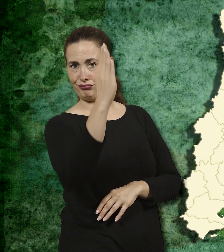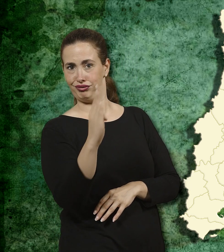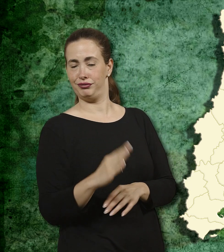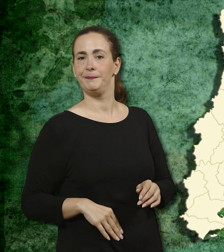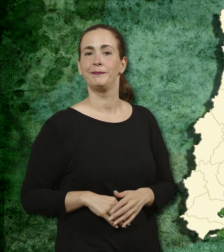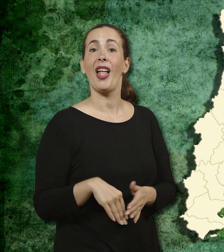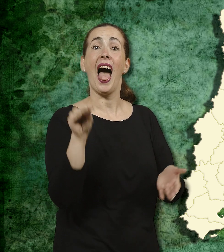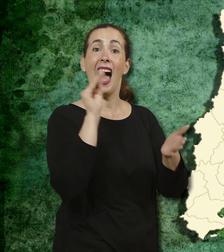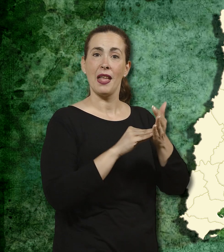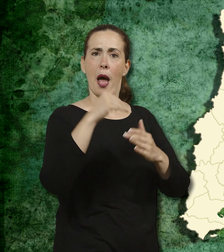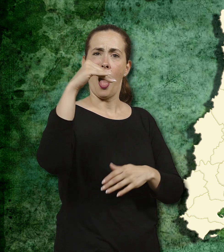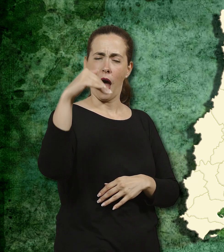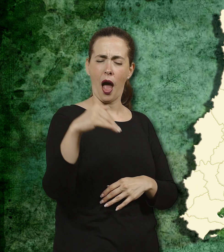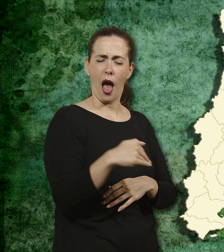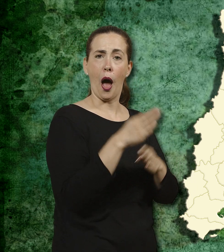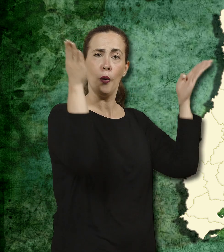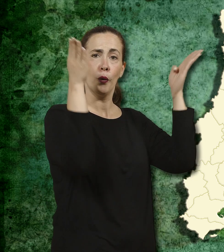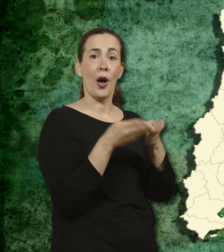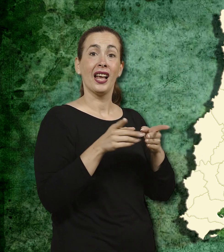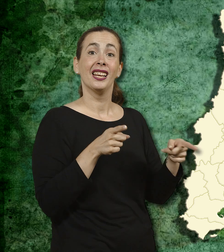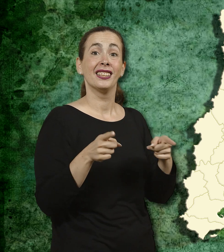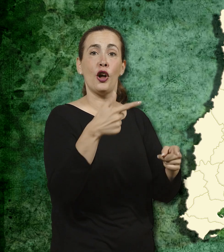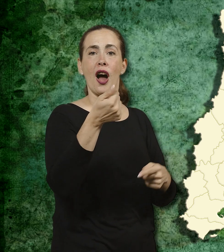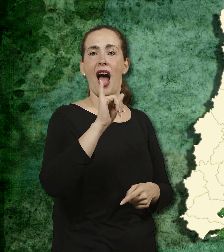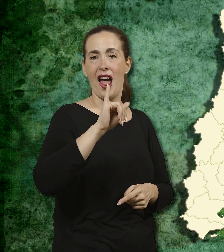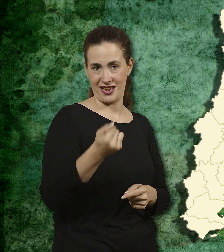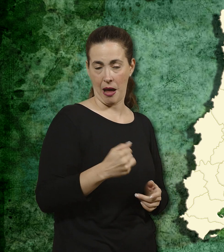el terme s'estén per la vall del riu Gaià.